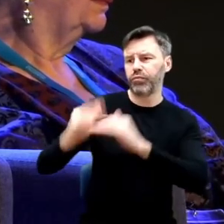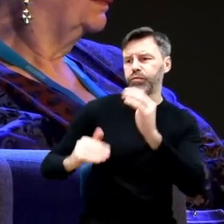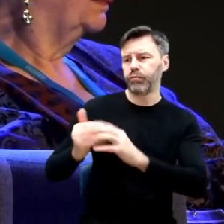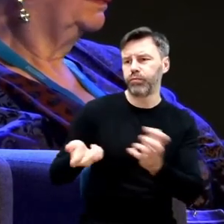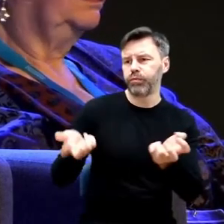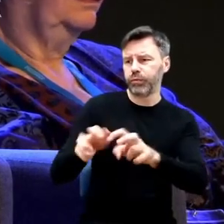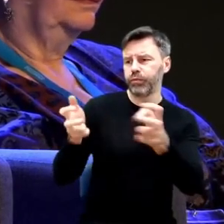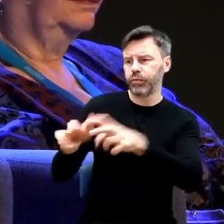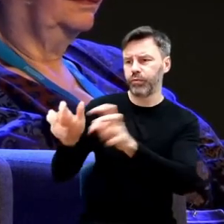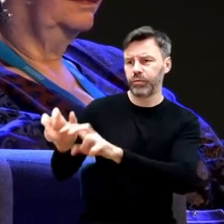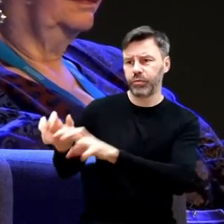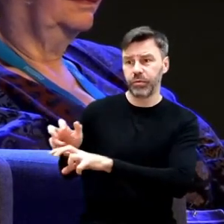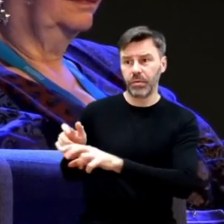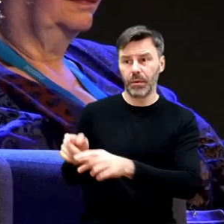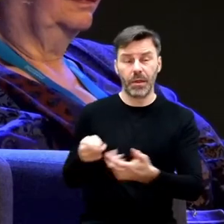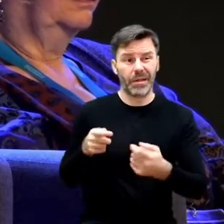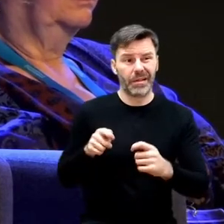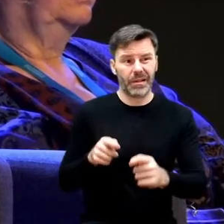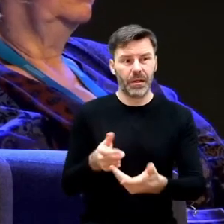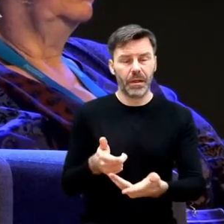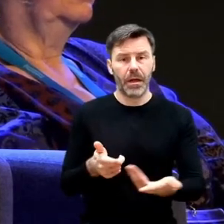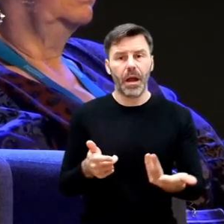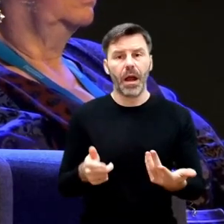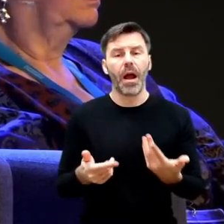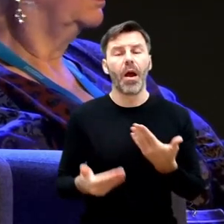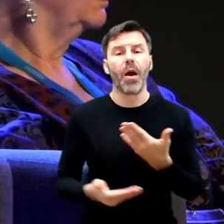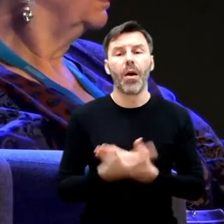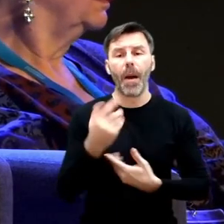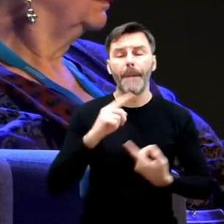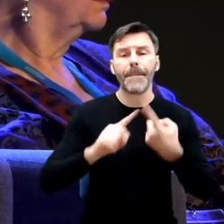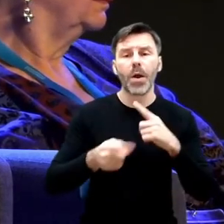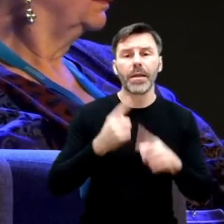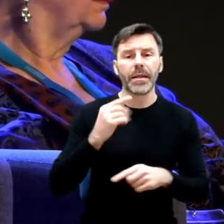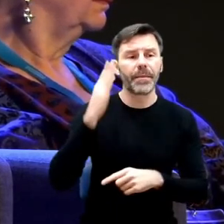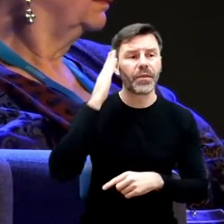przy zerowej polityce mieszkaniowej sektora publicznego.